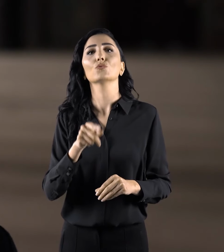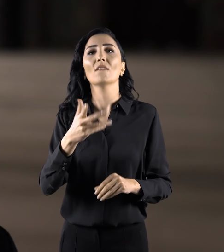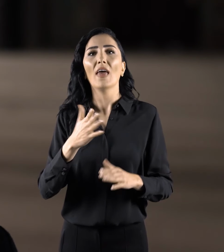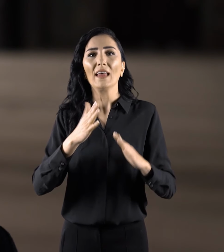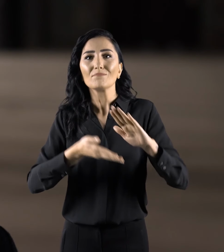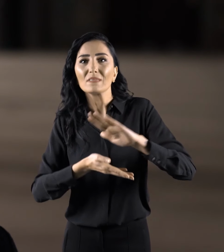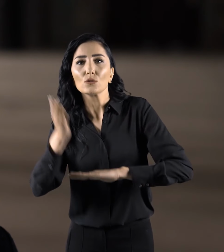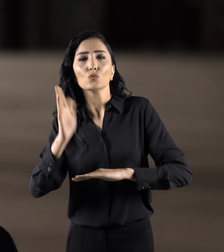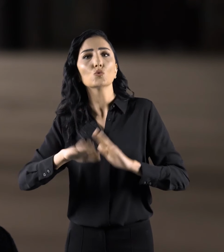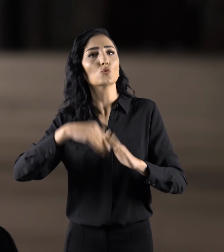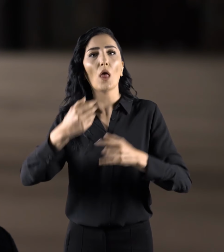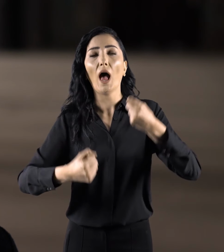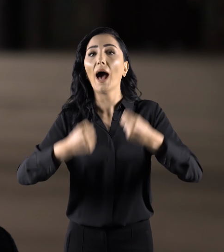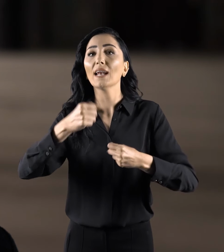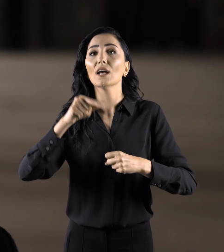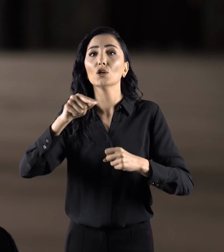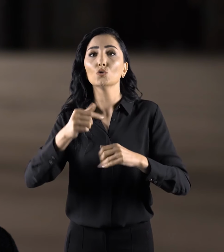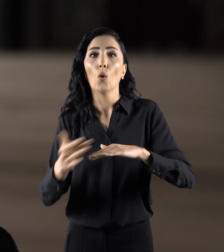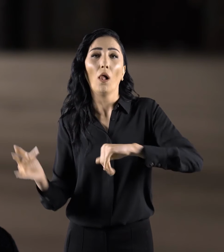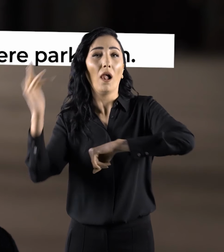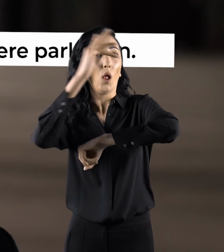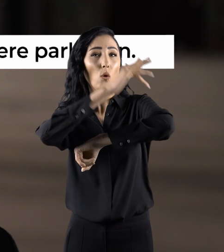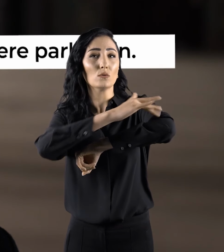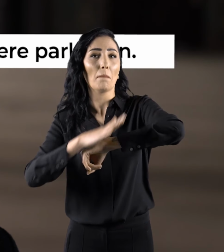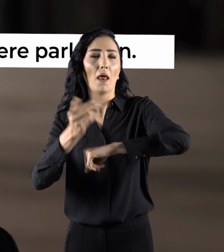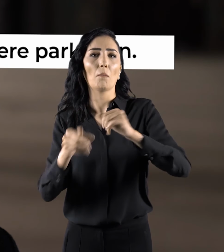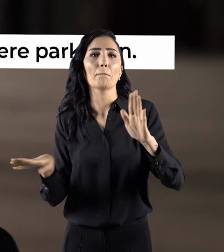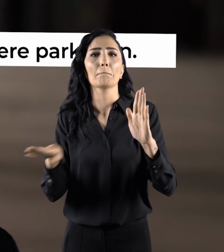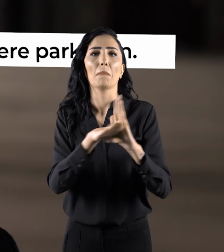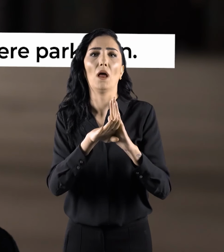ve tahliye sonrasında aracınızı yüksek bir yere park edin.